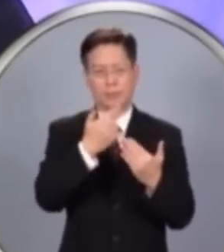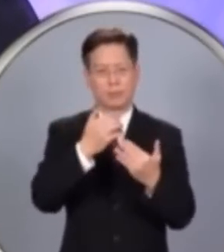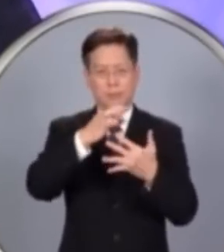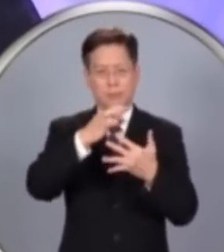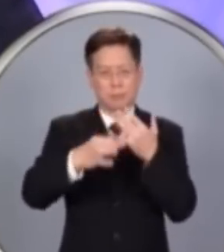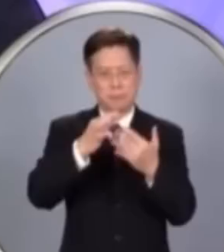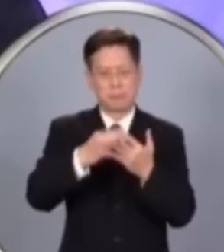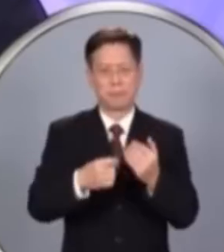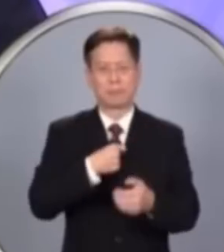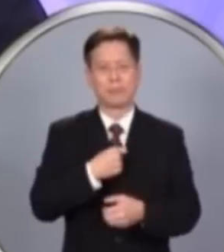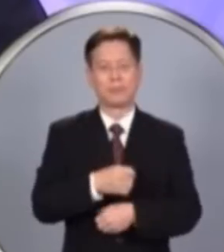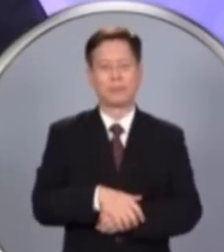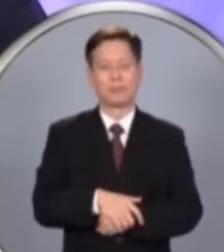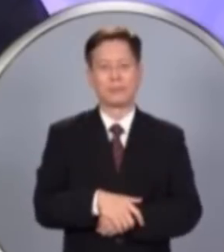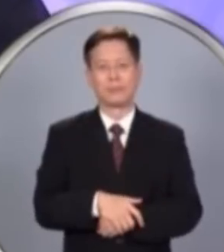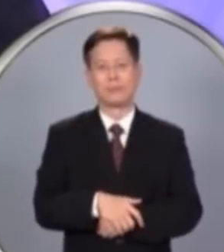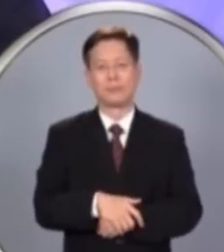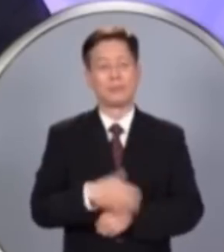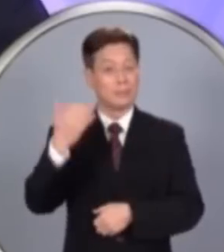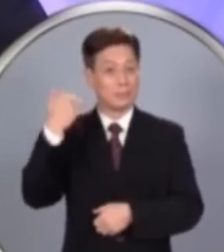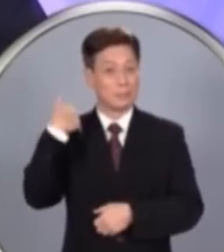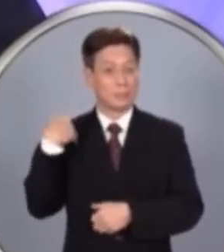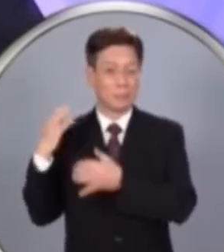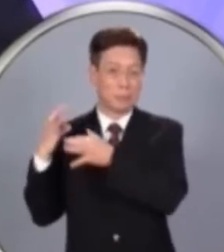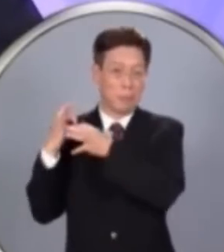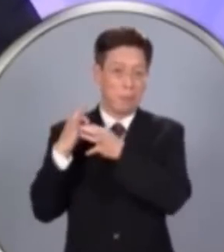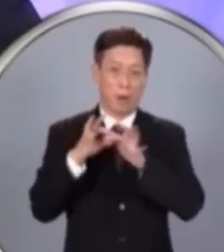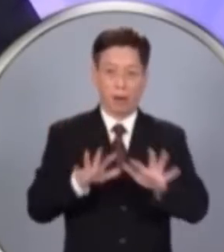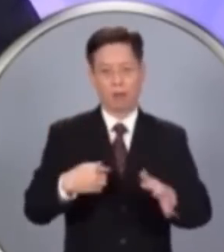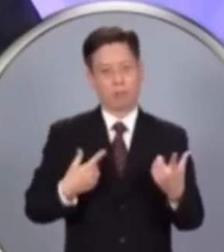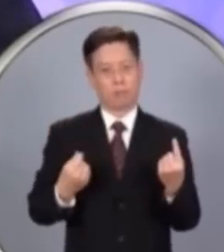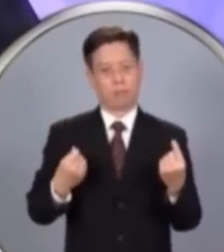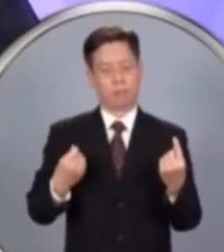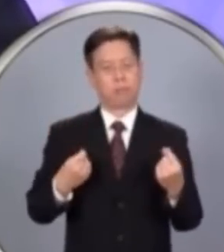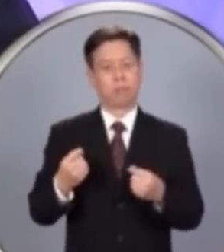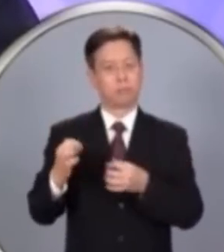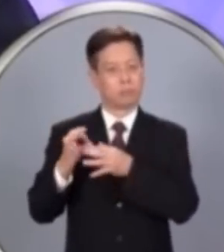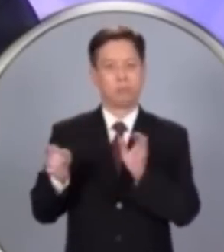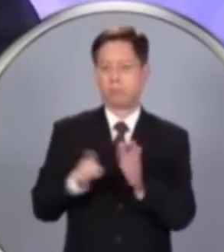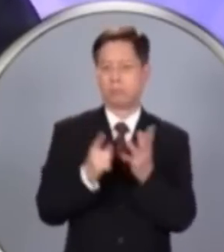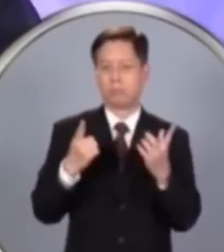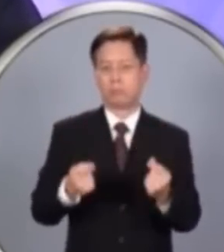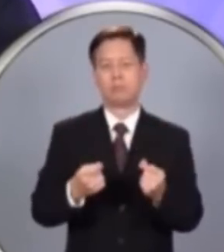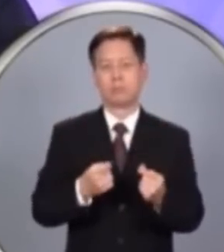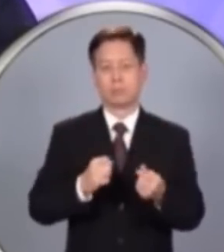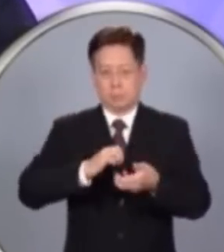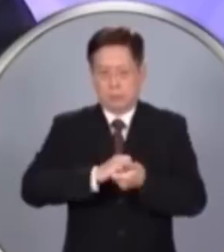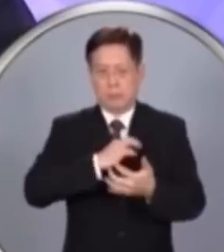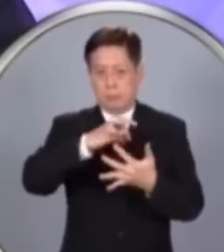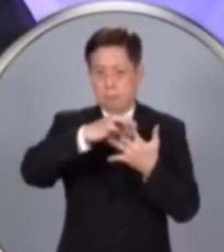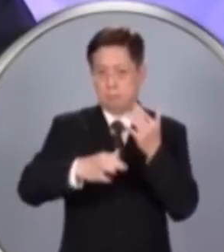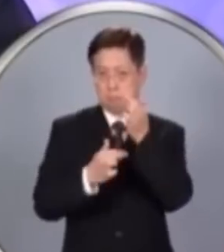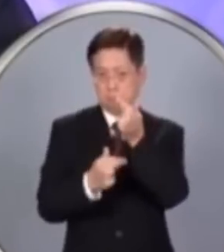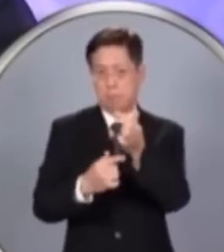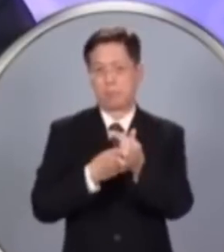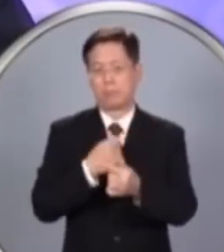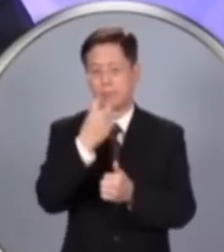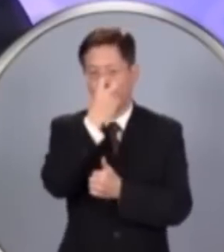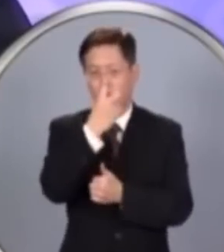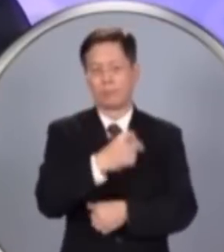所以從以前到現在 我的立場都不變 我們必須要有一套好的監督機制 而這個監督機制